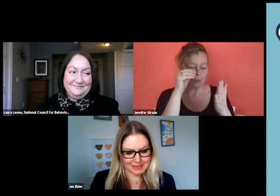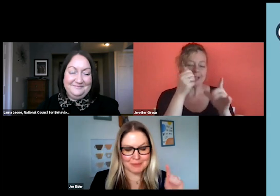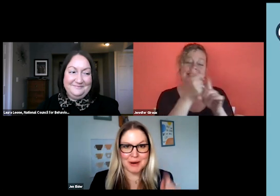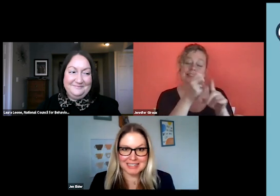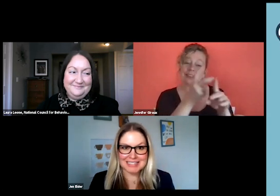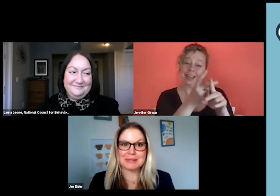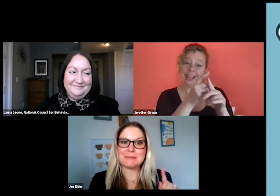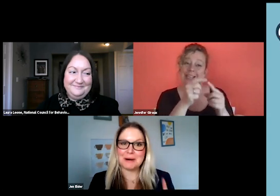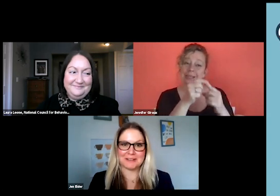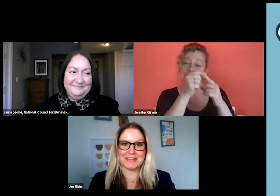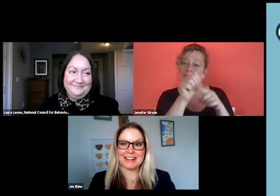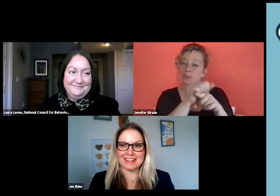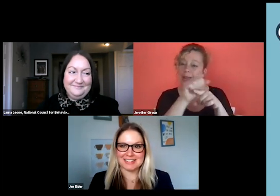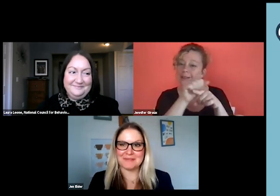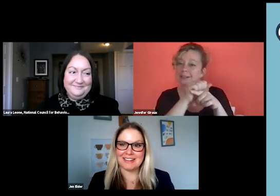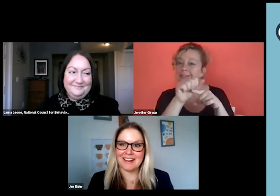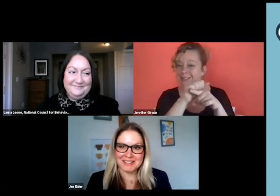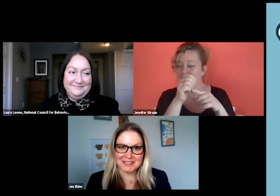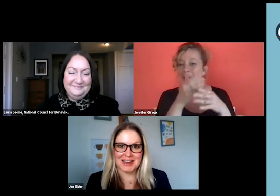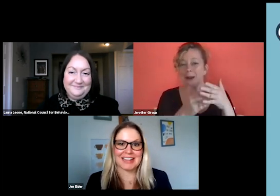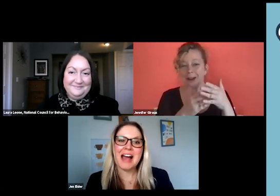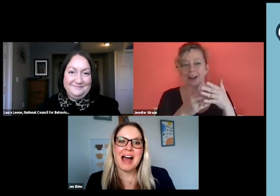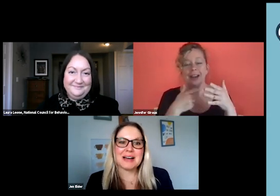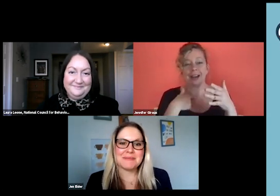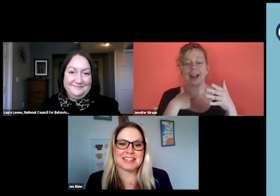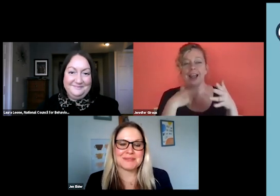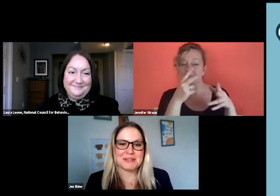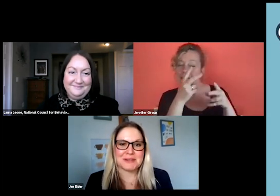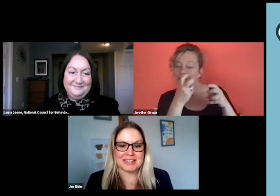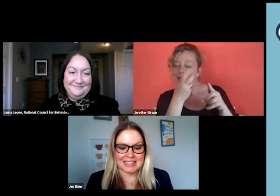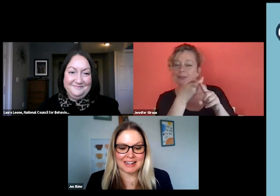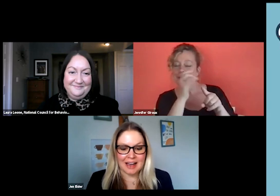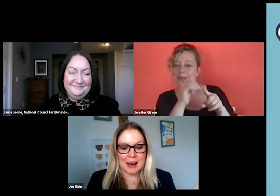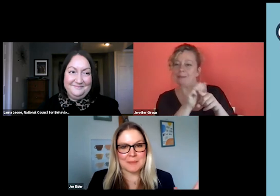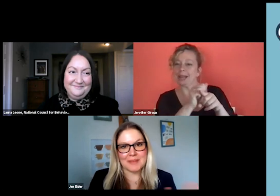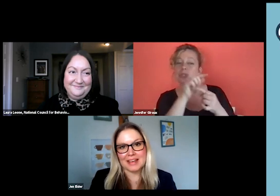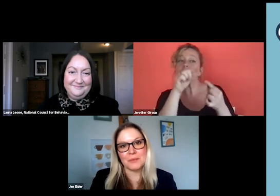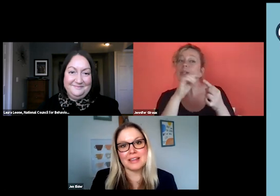especialmente sobre la parte de la práctica. Eso es algo que me llevé, practiquen cuando no lo necesiten.